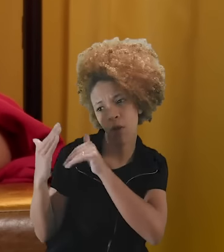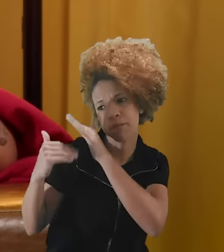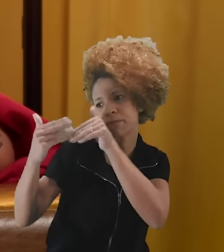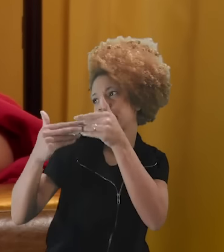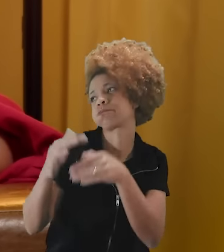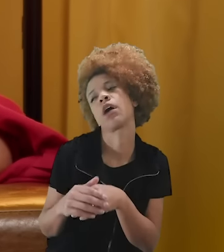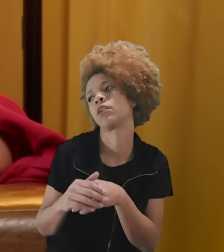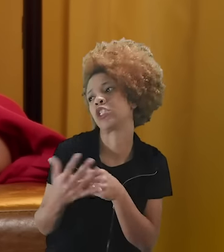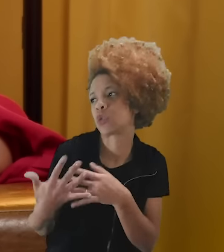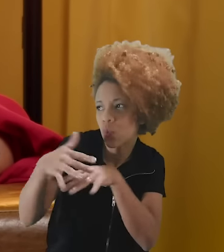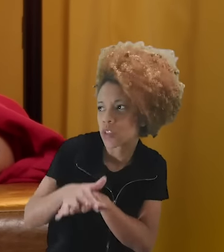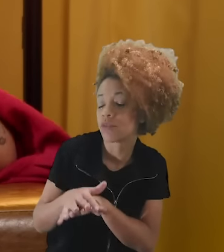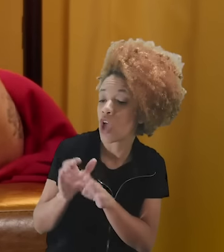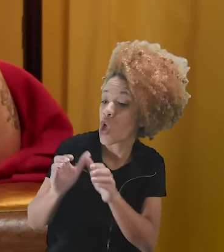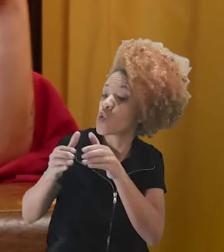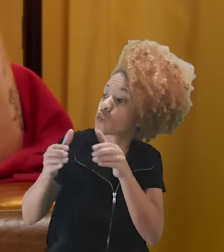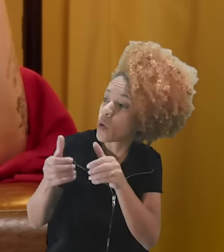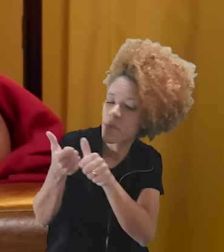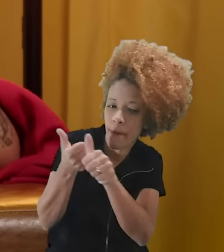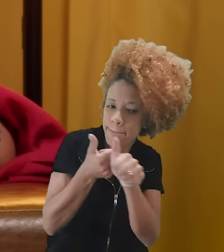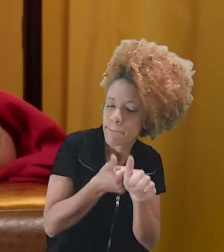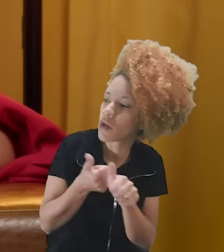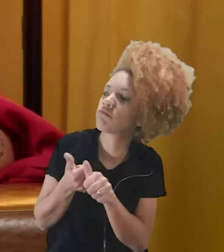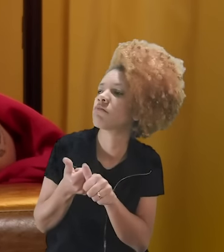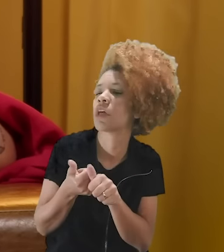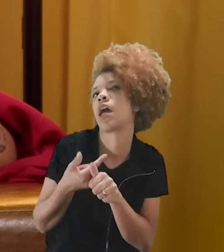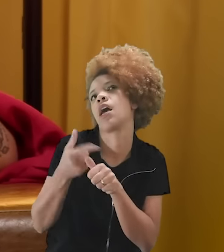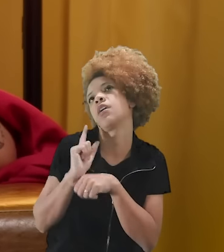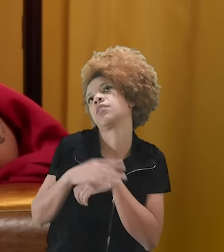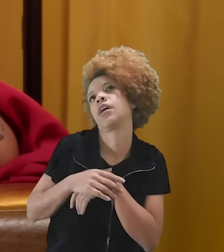absurdo o cenário inclusivo e as equipes estão mais próximas estão mais próximas antes era Liquid